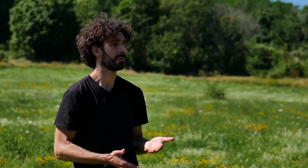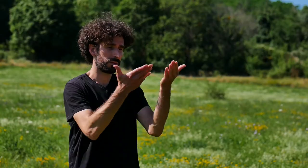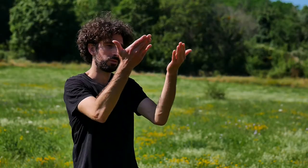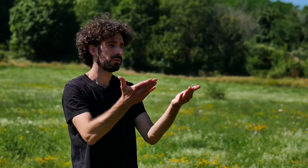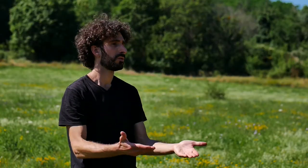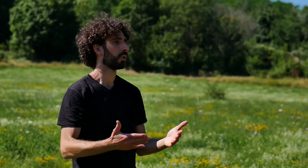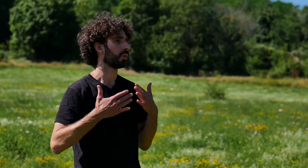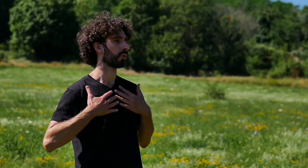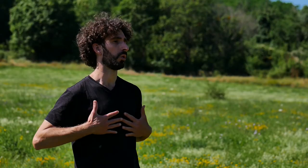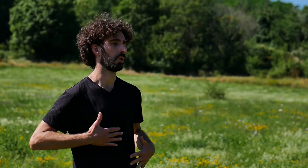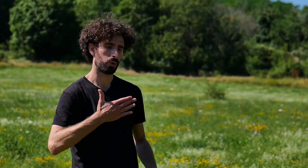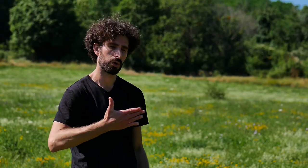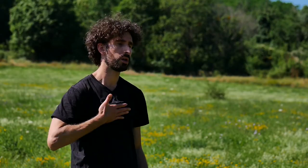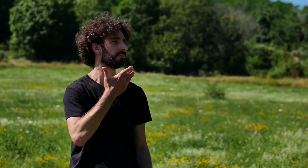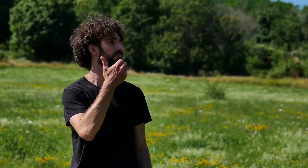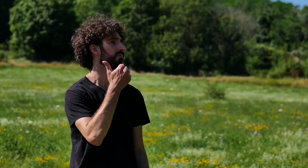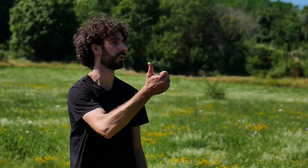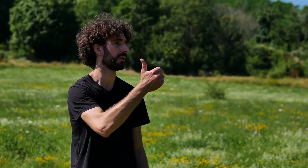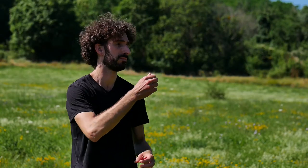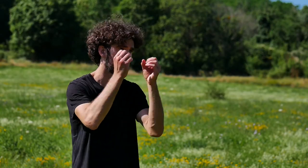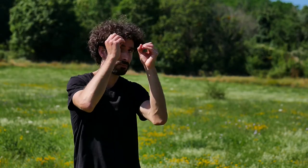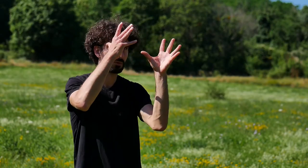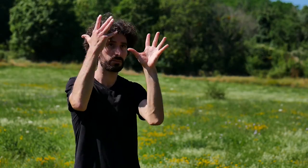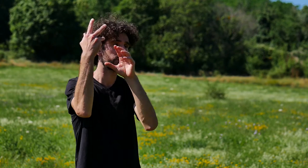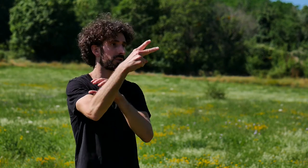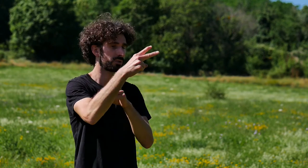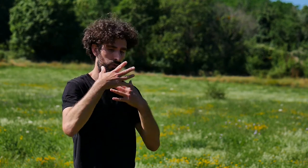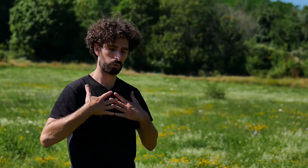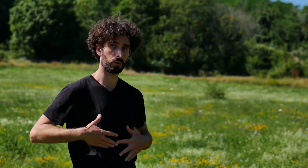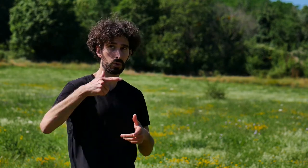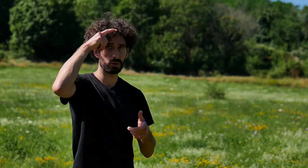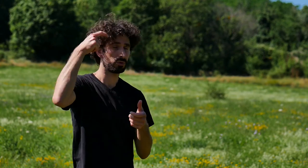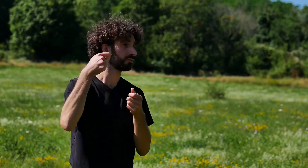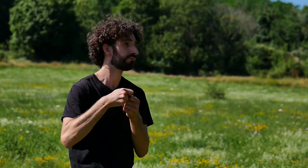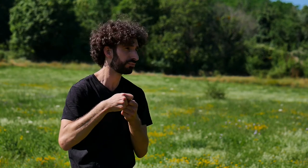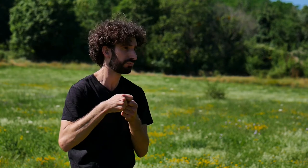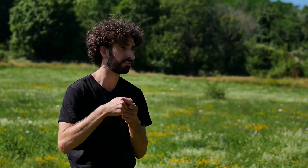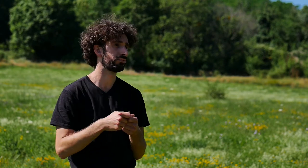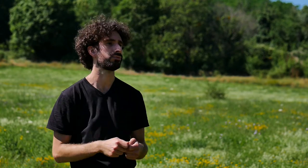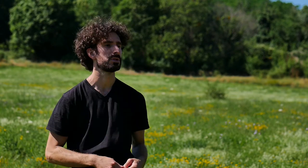D'abord, aimer ton corps et toi-même. Être en adéquation entre avec ta représentation et ton corps.